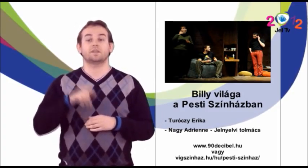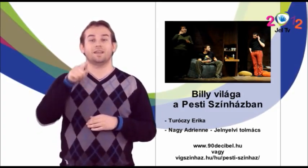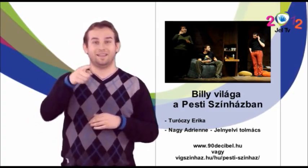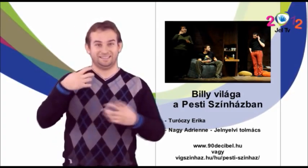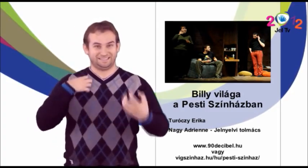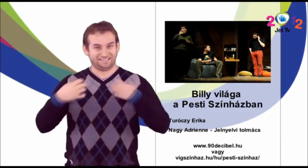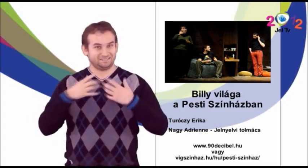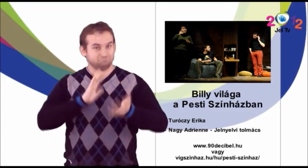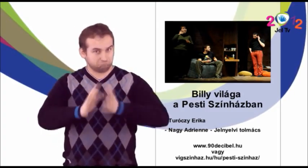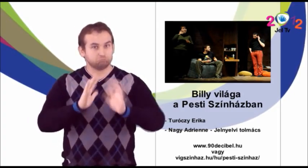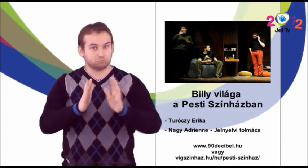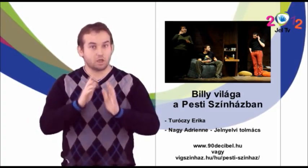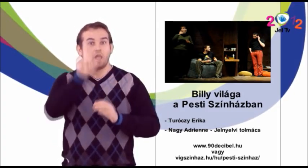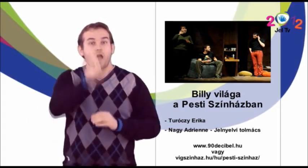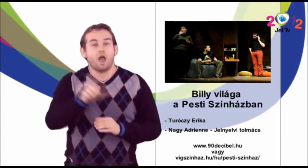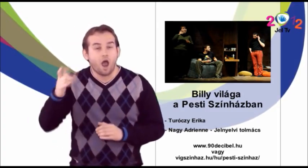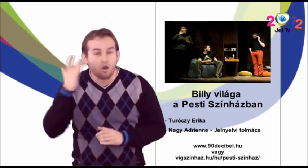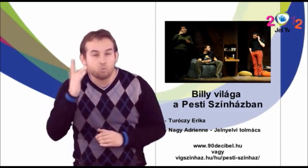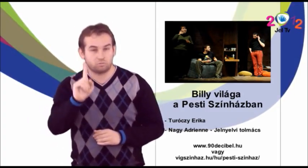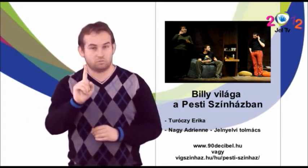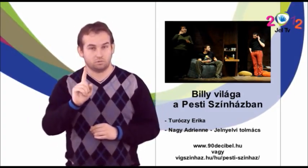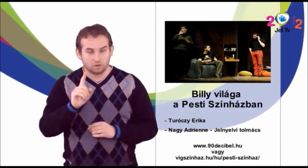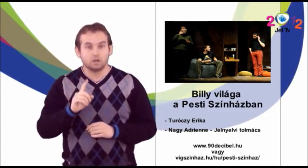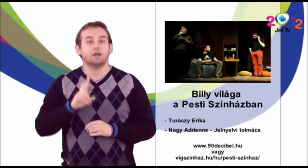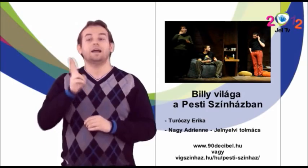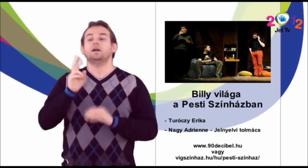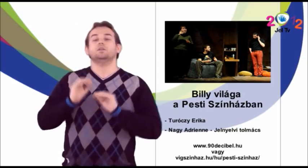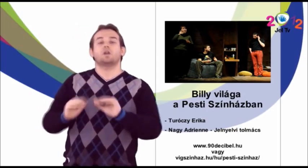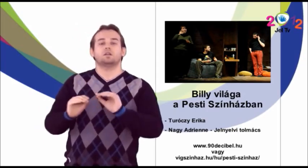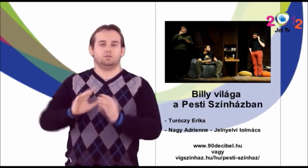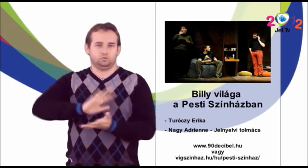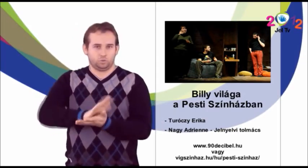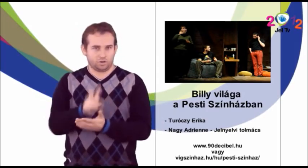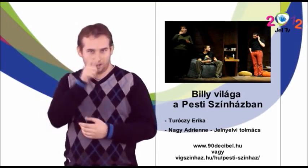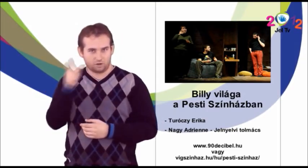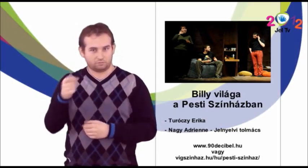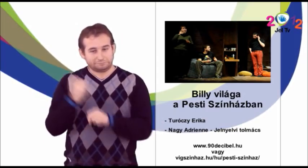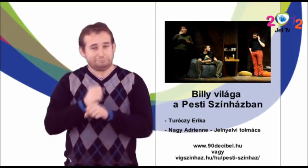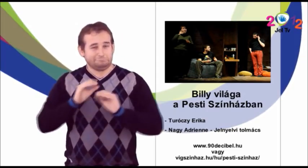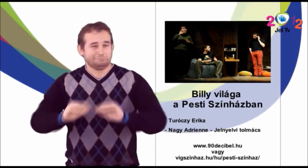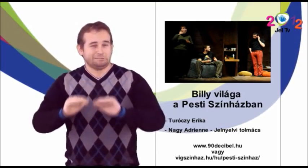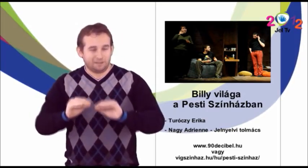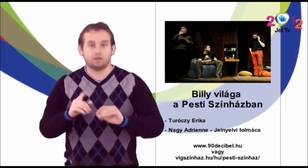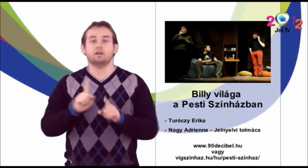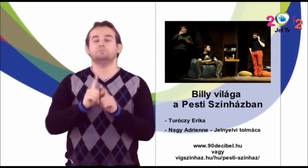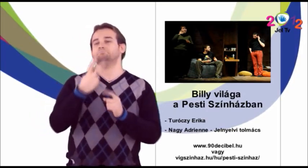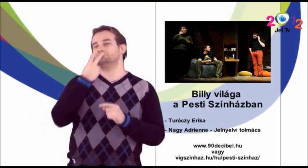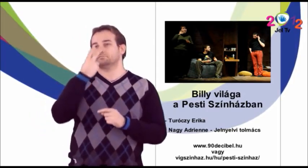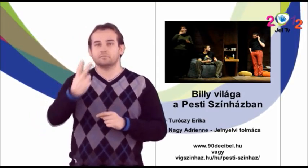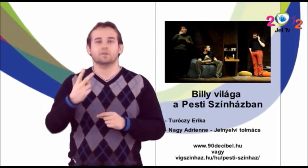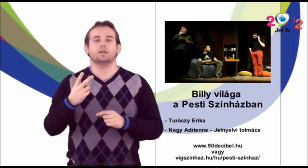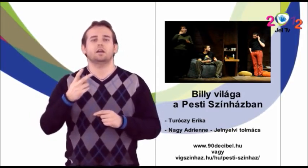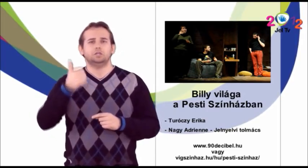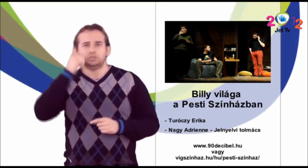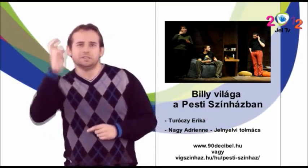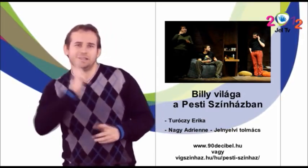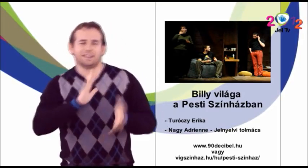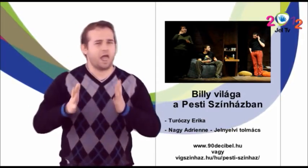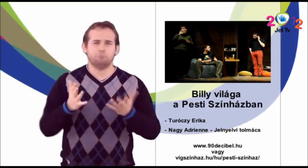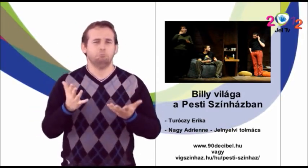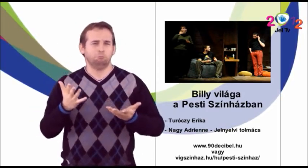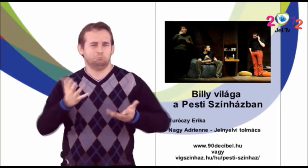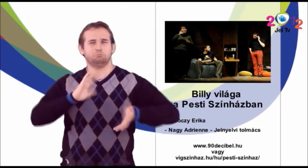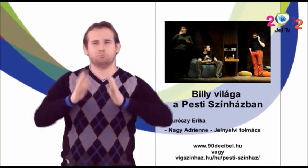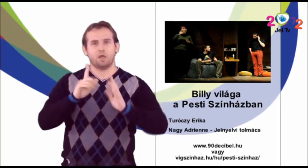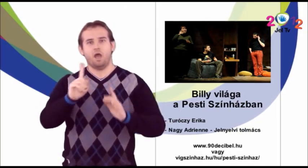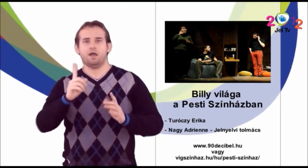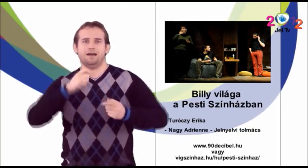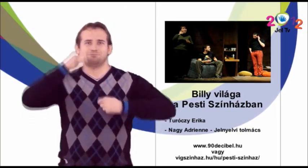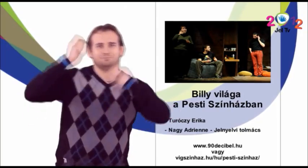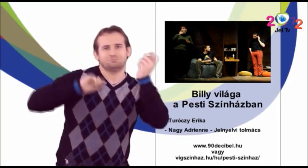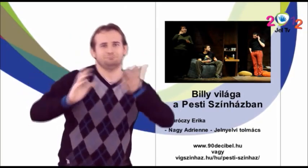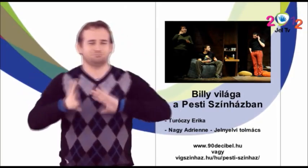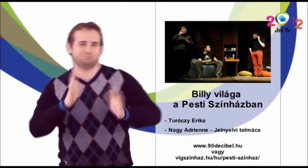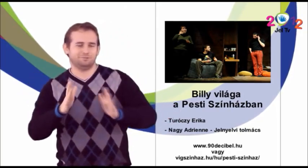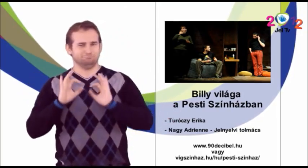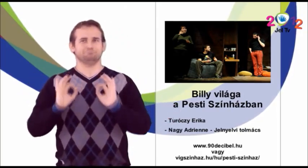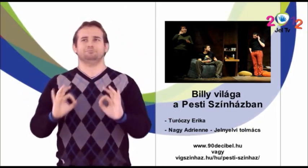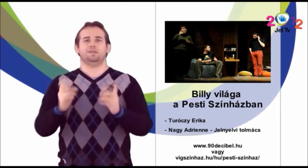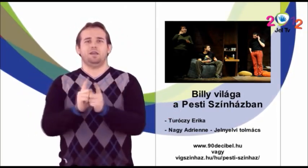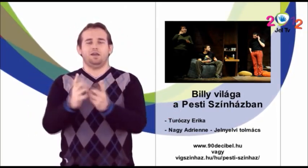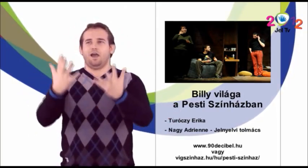A halló színészek jelnyelvet használtak, akiknek Túróczy Erika tanította meg a jeleket. Jelelésük nem 100%-os, de nagyon jól alakítottak, nagy hatással voltak mindenkire.